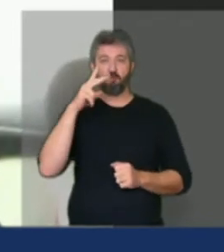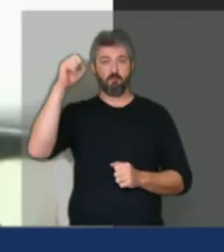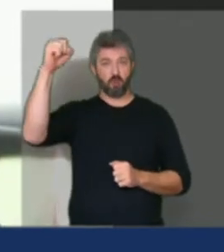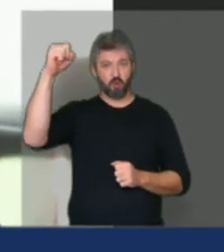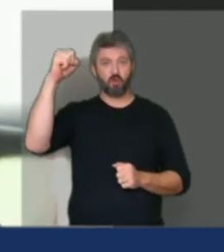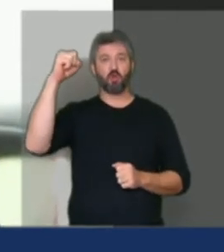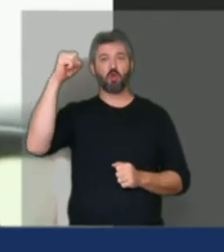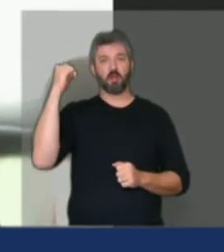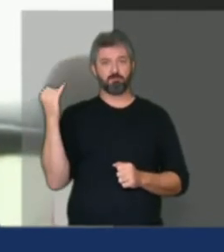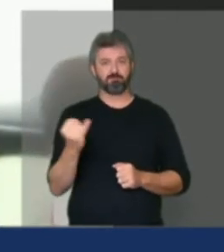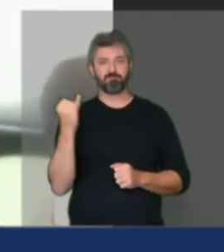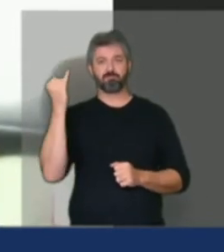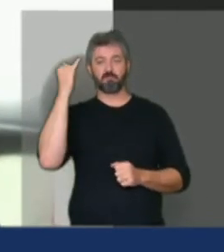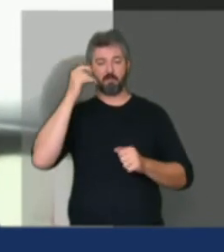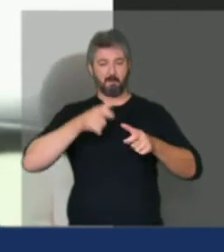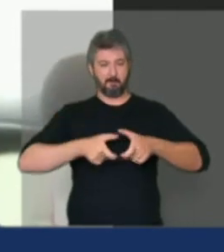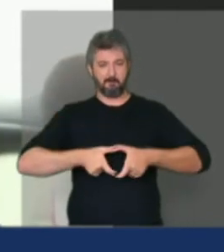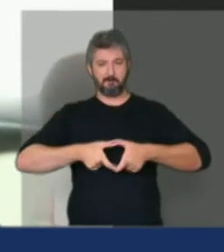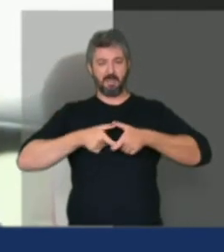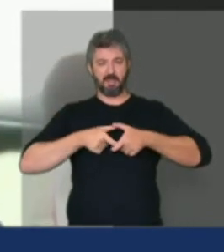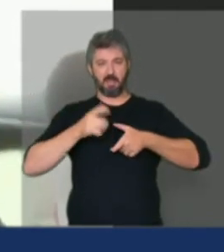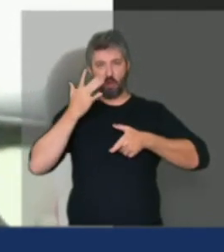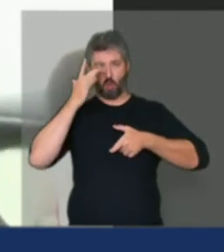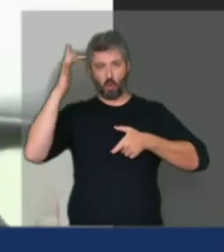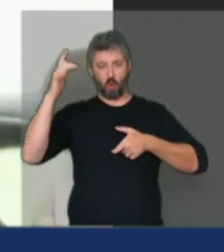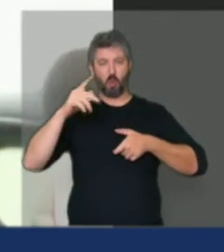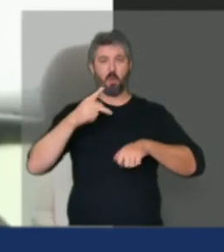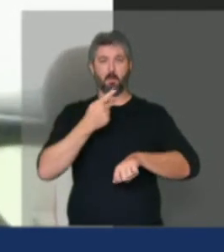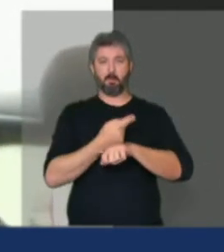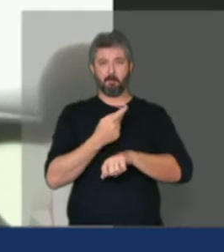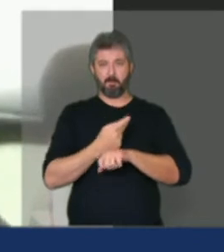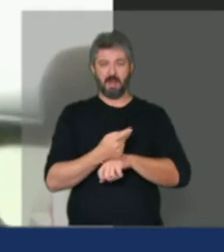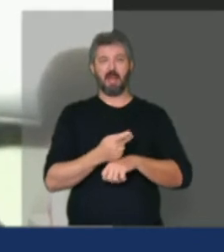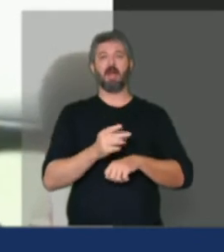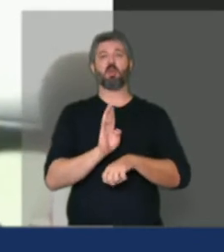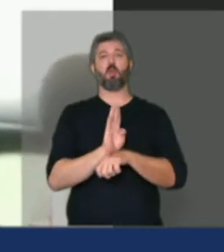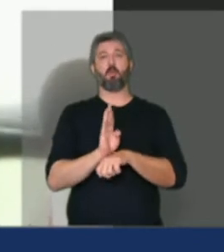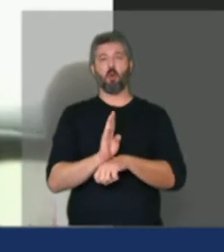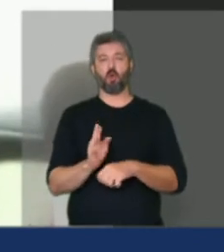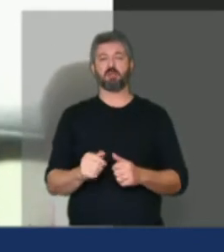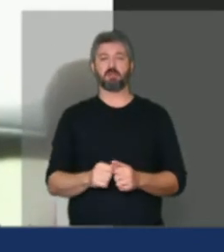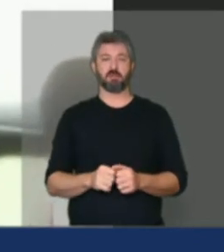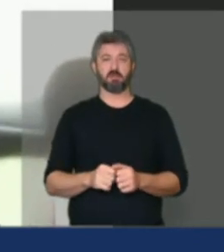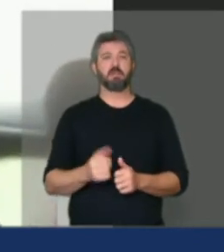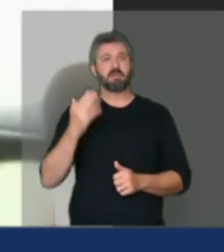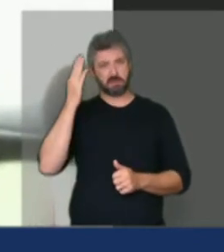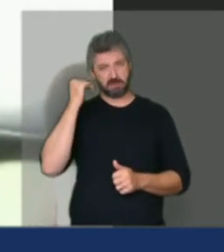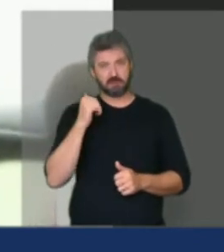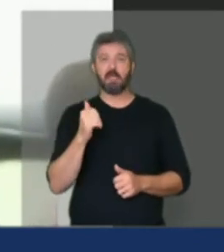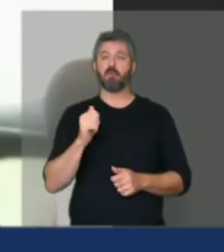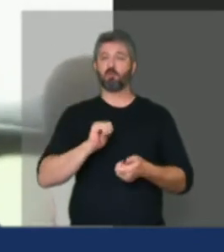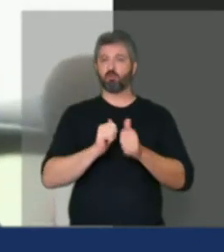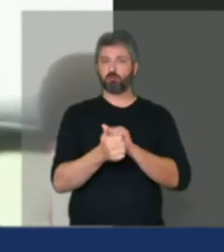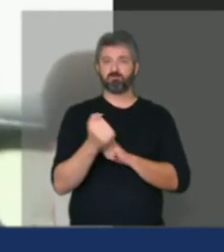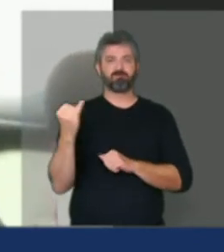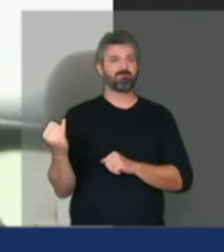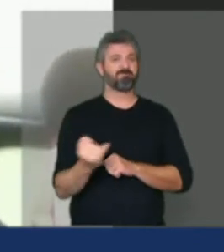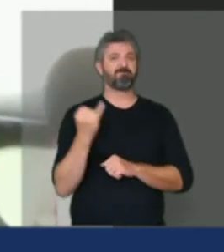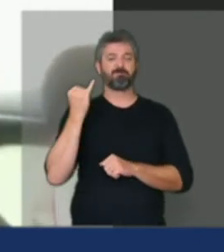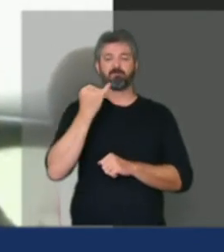MEDALHAS DE OURO, DE PRATA E DE BRONZE. SABEMOS O QUANTO QUE O ESPORTE É IMPORTANTE PARA A VIDA DAS PESSOAS O QUANTO QUE O ESPORTE É